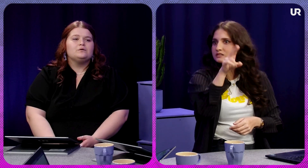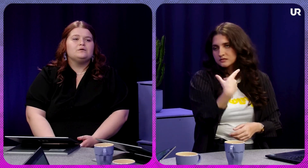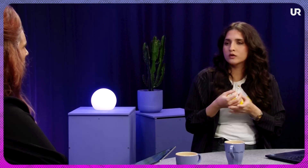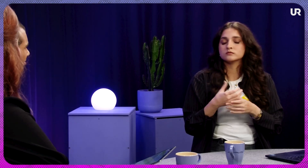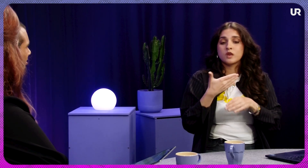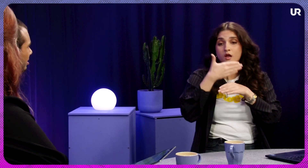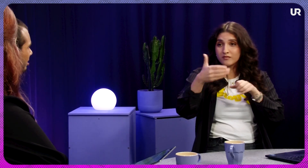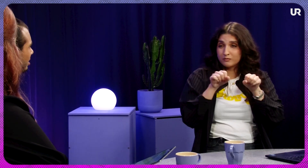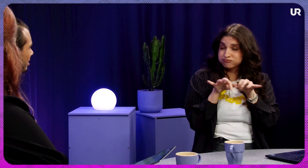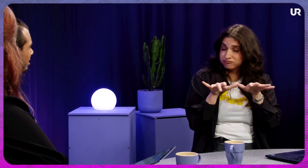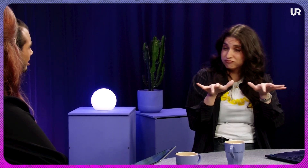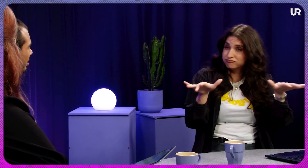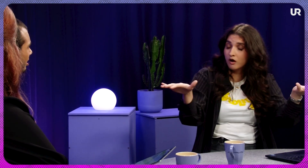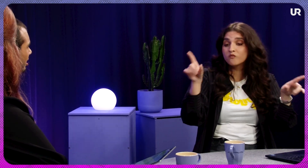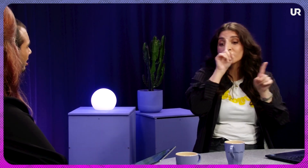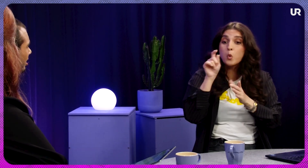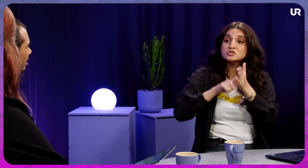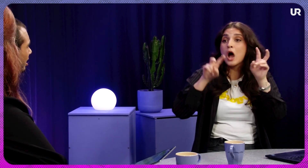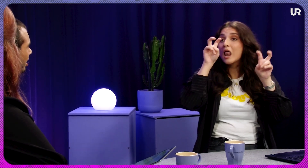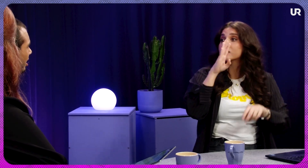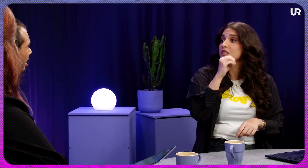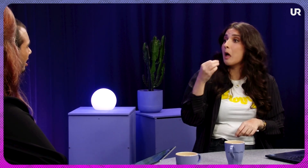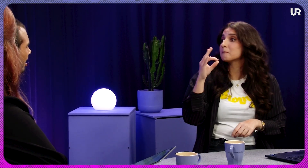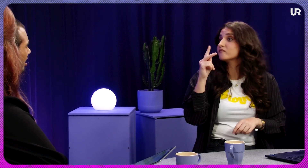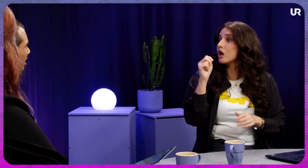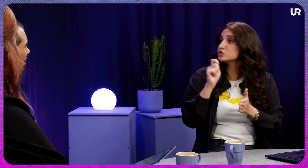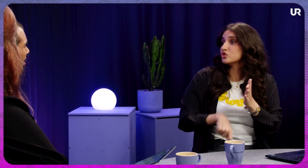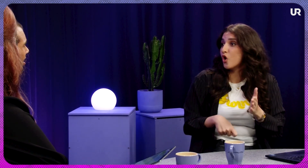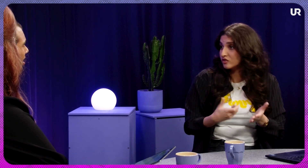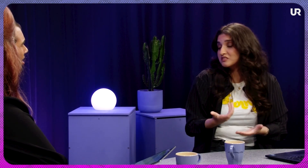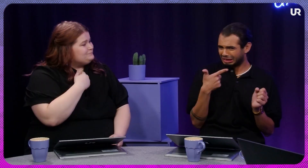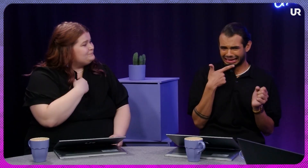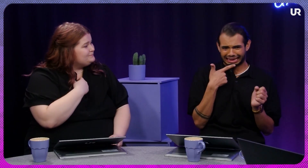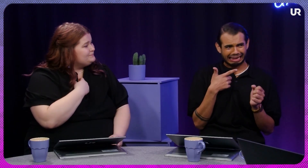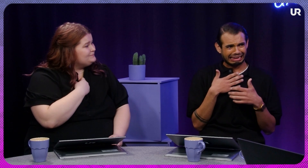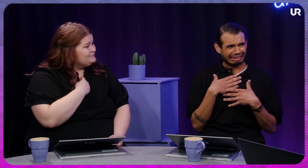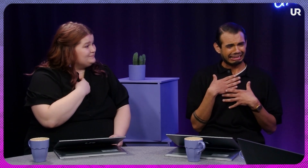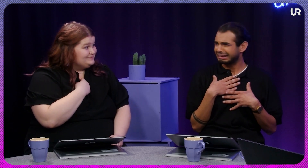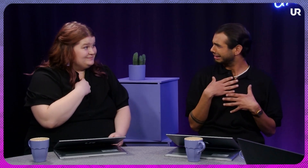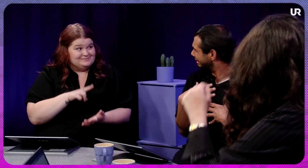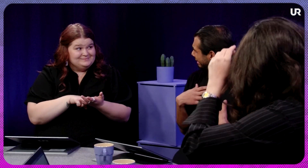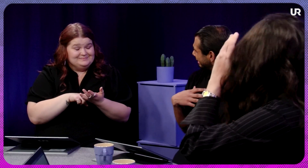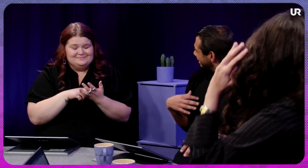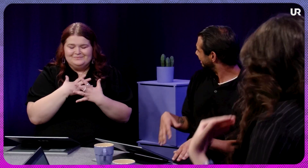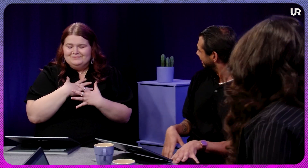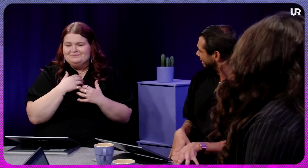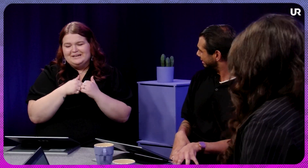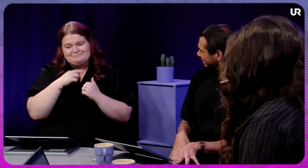Det såg realistiskt ut. Det blev jätteviralt, och folk började kalla sådana klipp för deepfakes. Amir: Man blir rädd! Josephine: Eller hur?